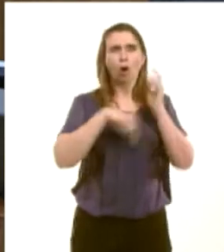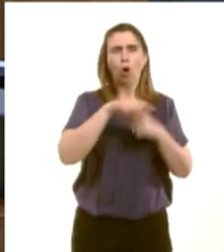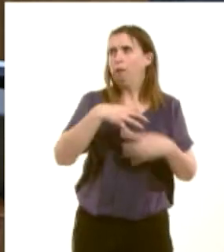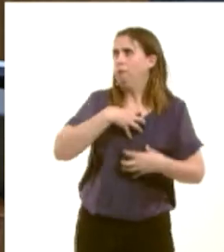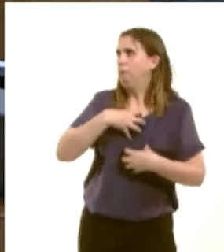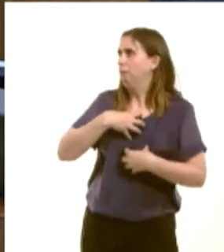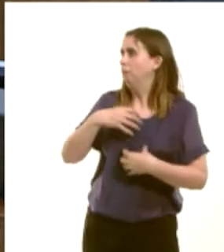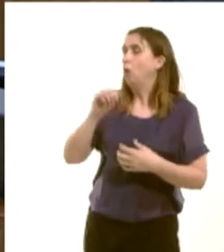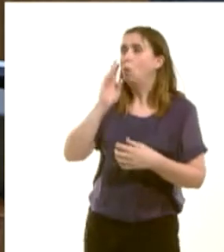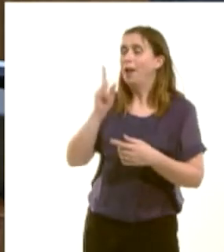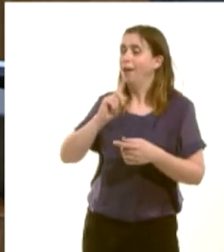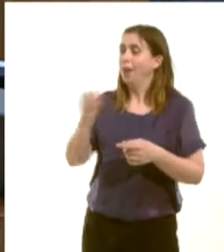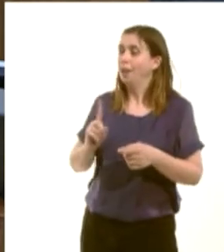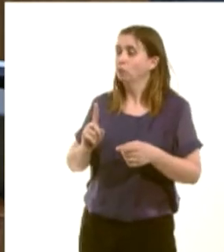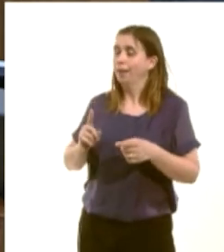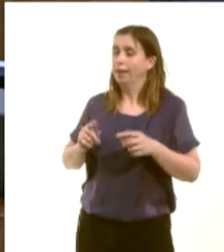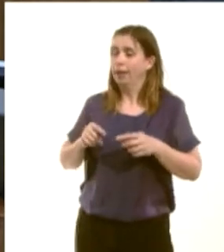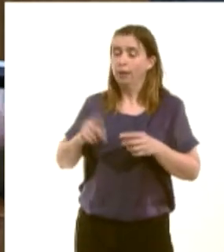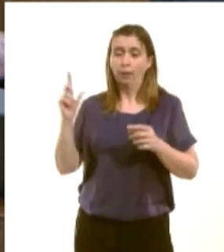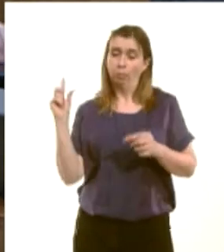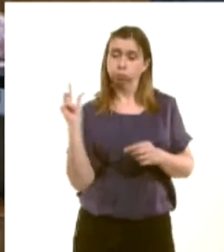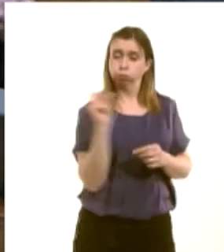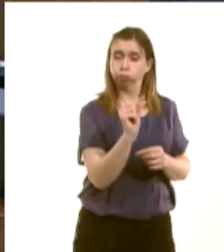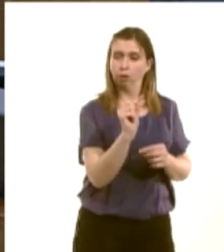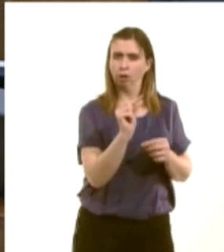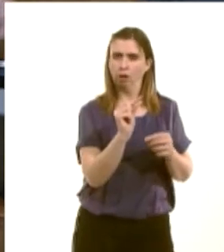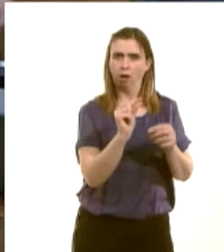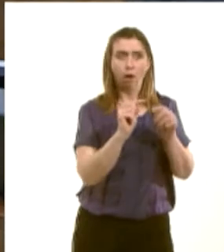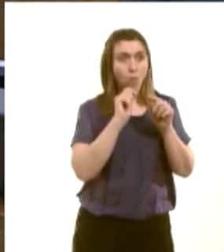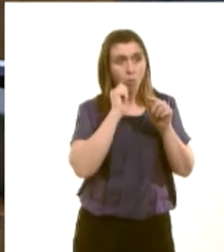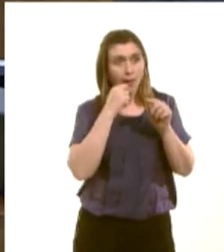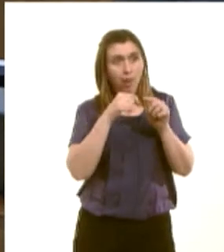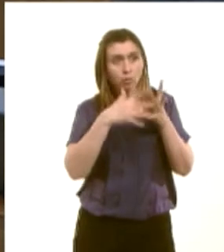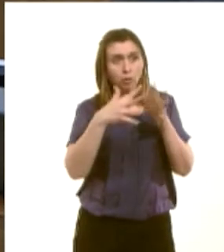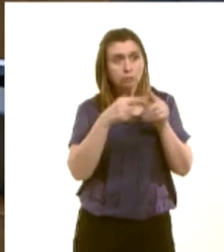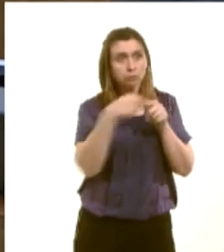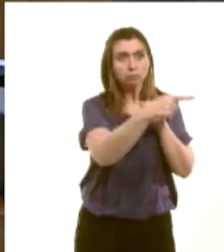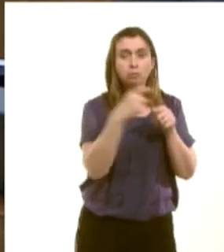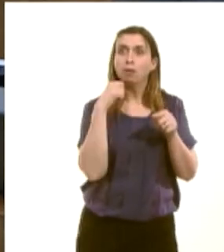ei glymu iír trÍn trydan yn Abertawe er mwyn mynd iír gorllewin; mae hynnyín bwysig